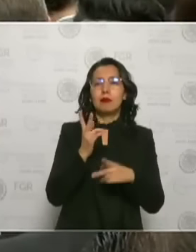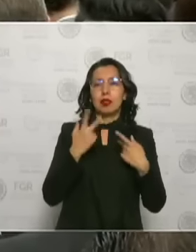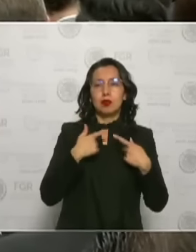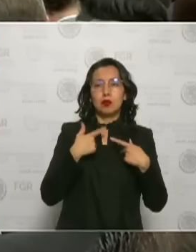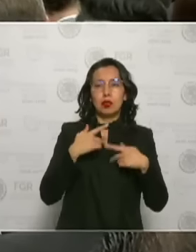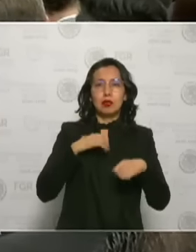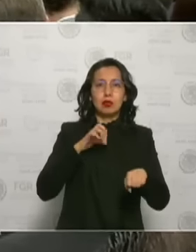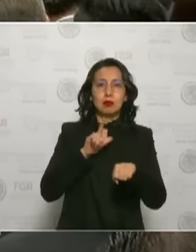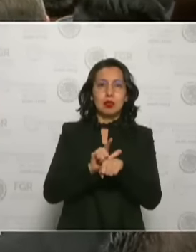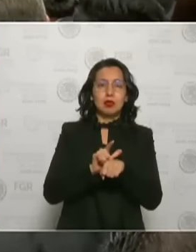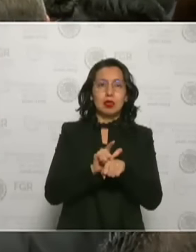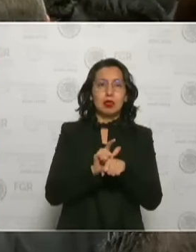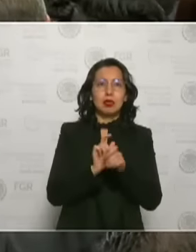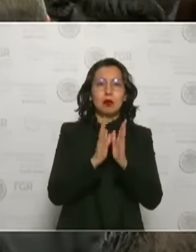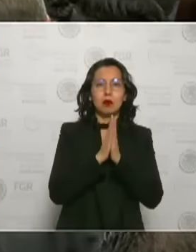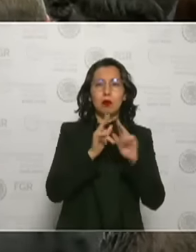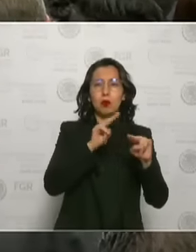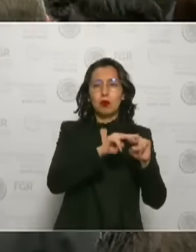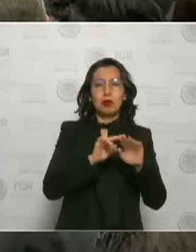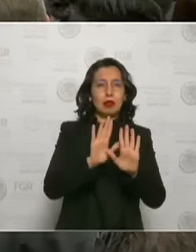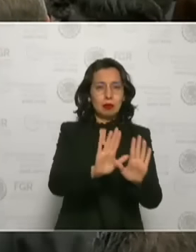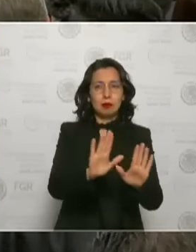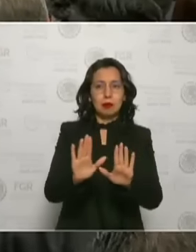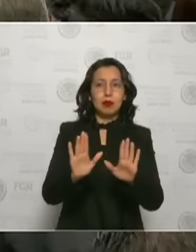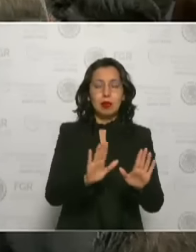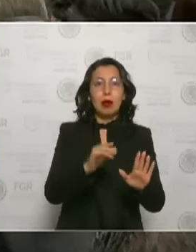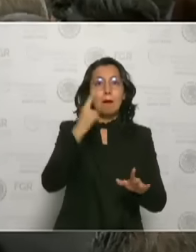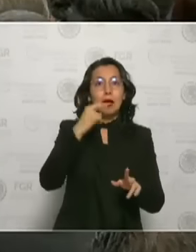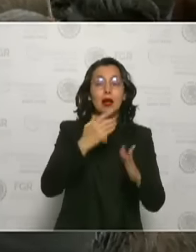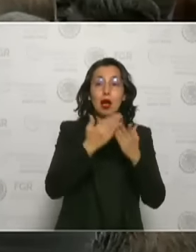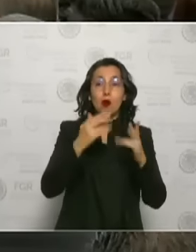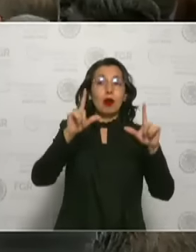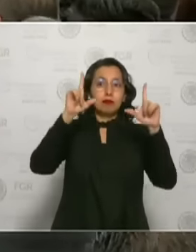en sala nos apoyen manteniéndose sentados un momento para permitir la toma fotográfica al